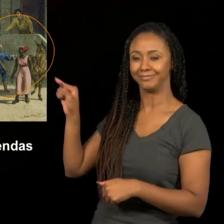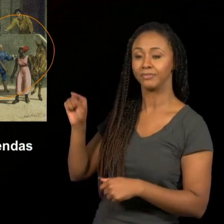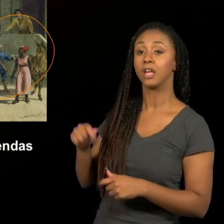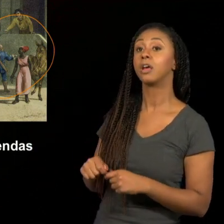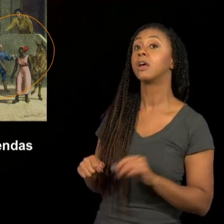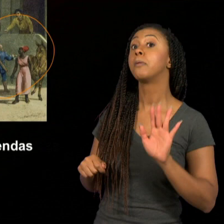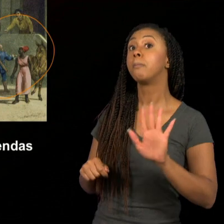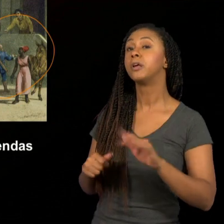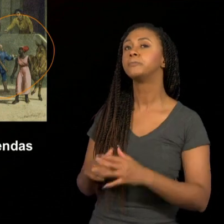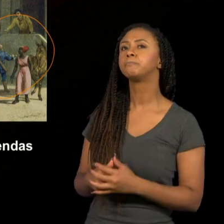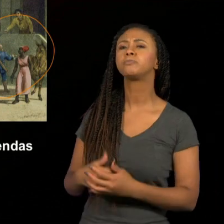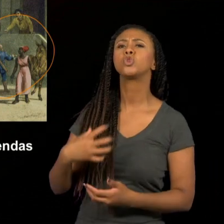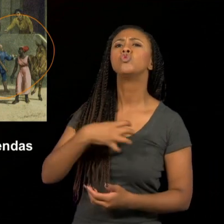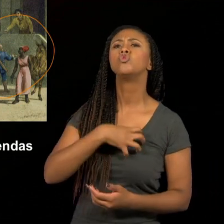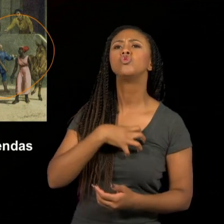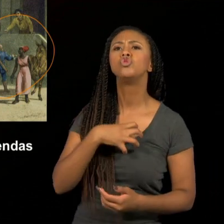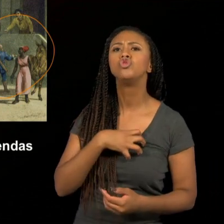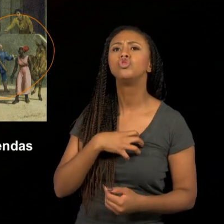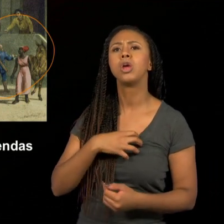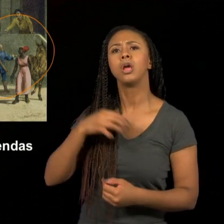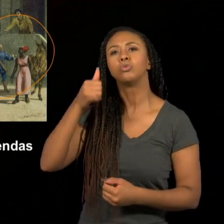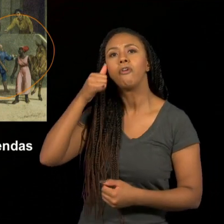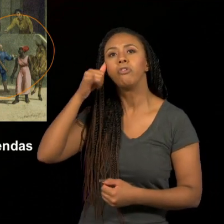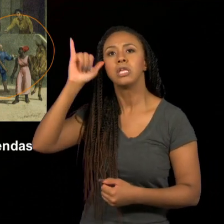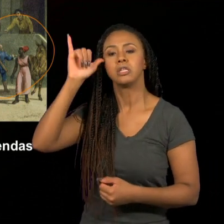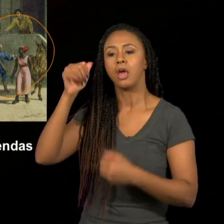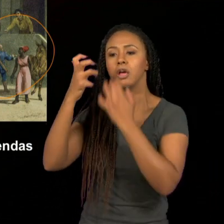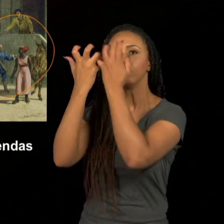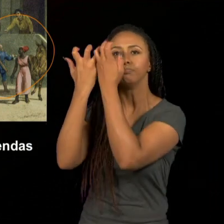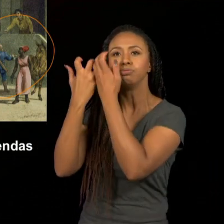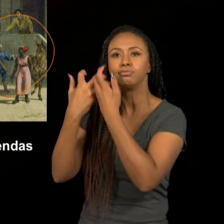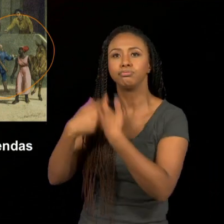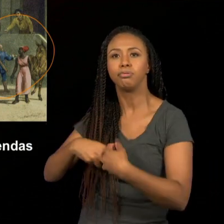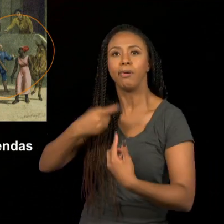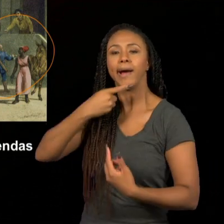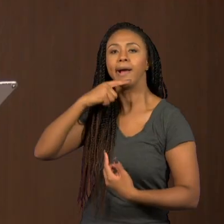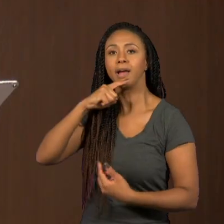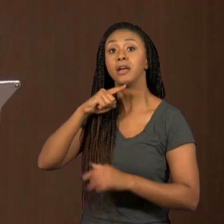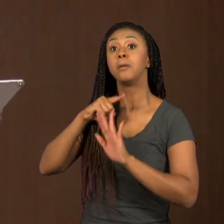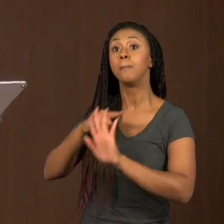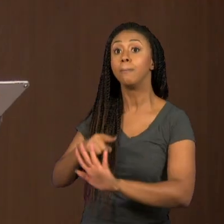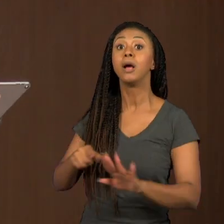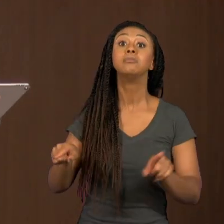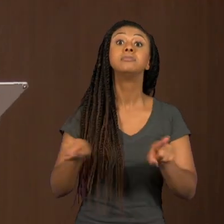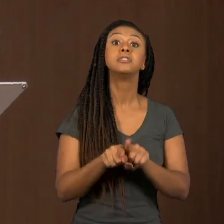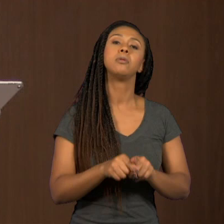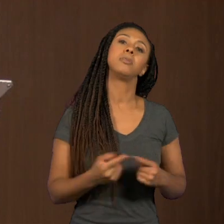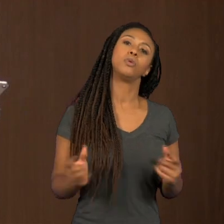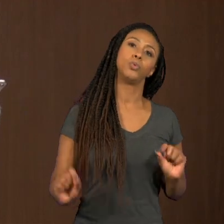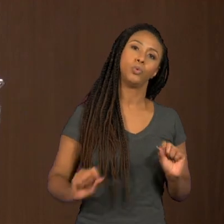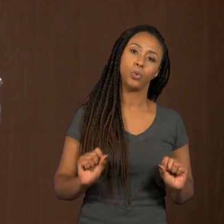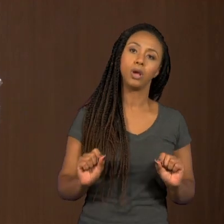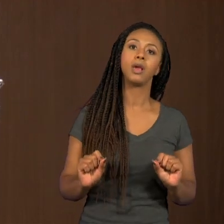DO ENGENHO DA CANA-DE-AÇÚCAR ESTÁ AQUI E AGORA, CLARO, PARA TODO ENGENHO E PRODUÇÃO AÇUCAREIRA,